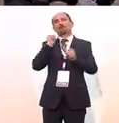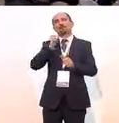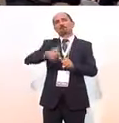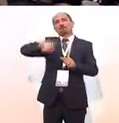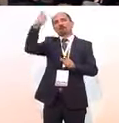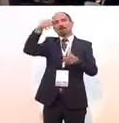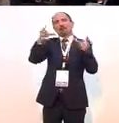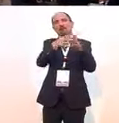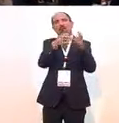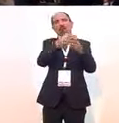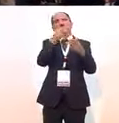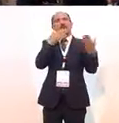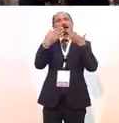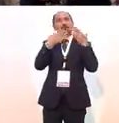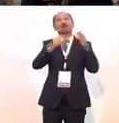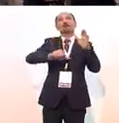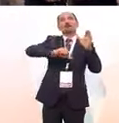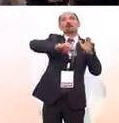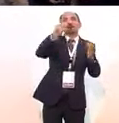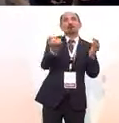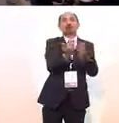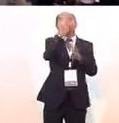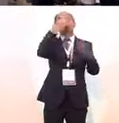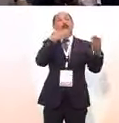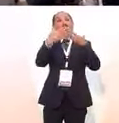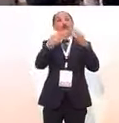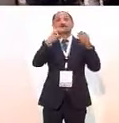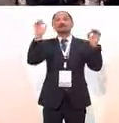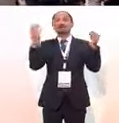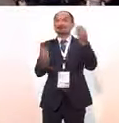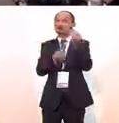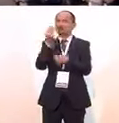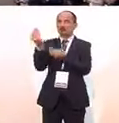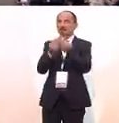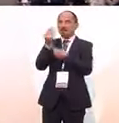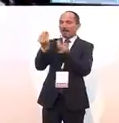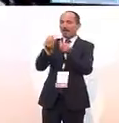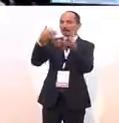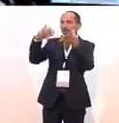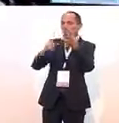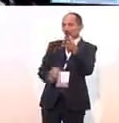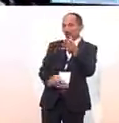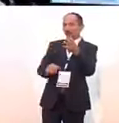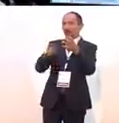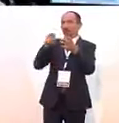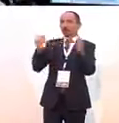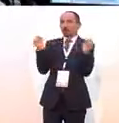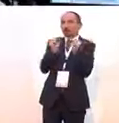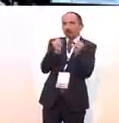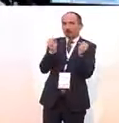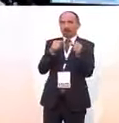parlamentare di questo Parlamento. Se noi giochiamo alla meno, impauriti, in difesa,